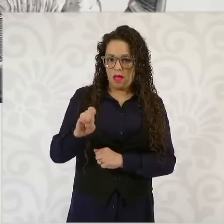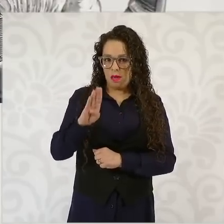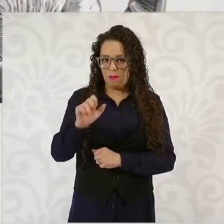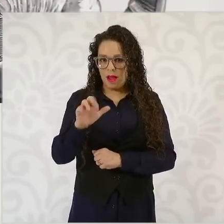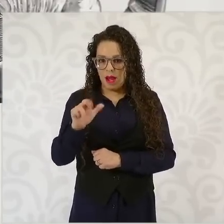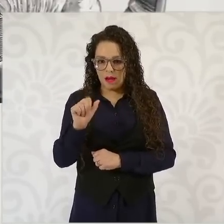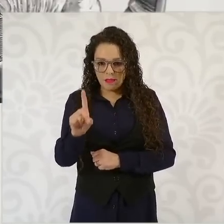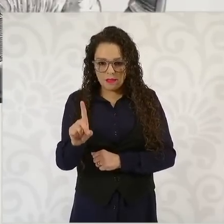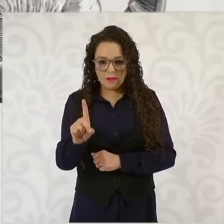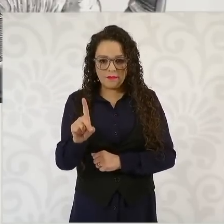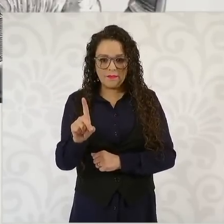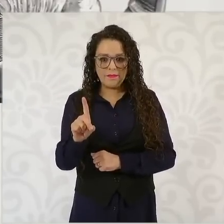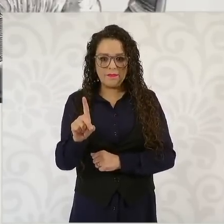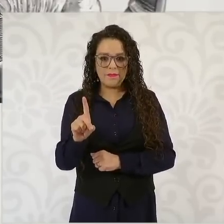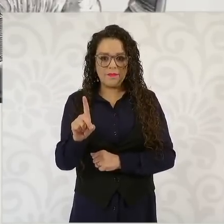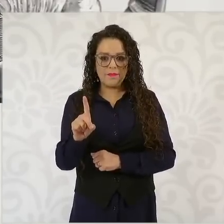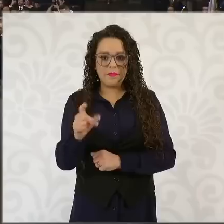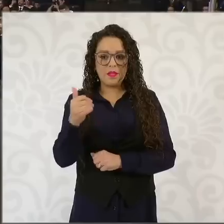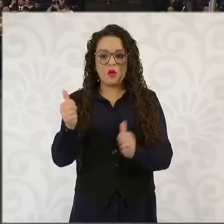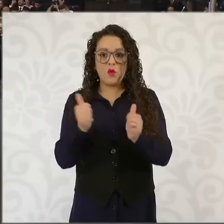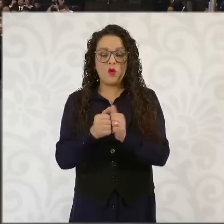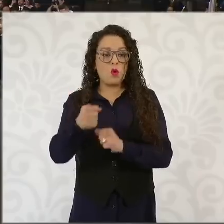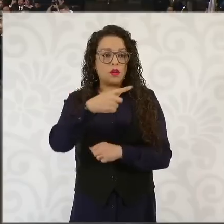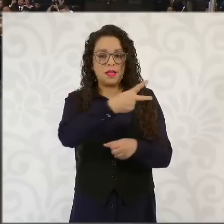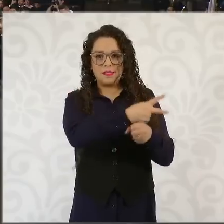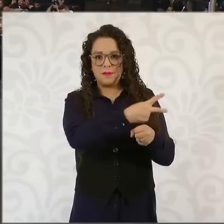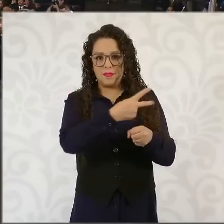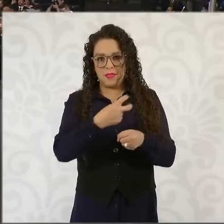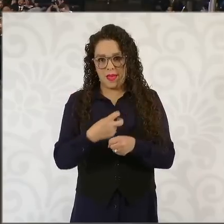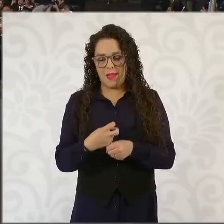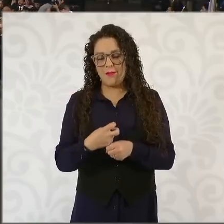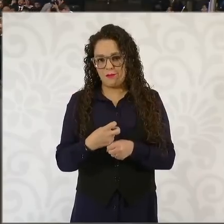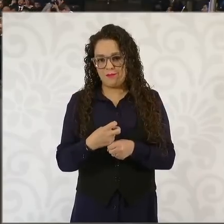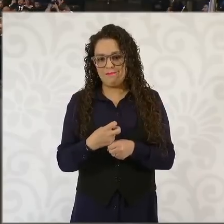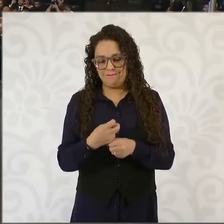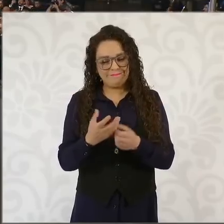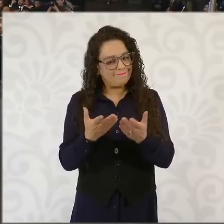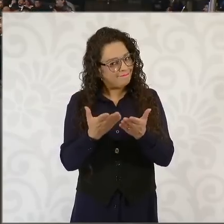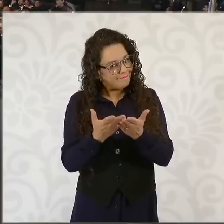con los distinguidos invitados que nos acompañan el día de hoy siendo un día muy especial para